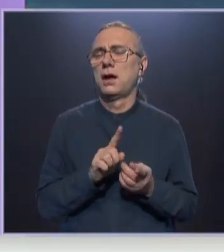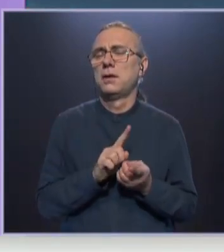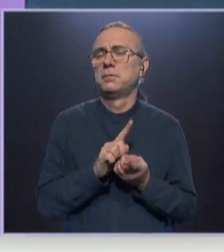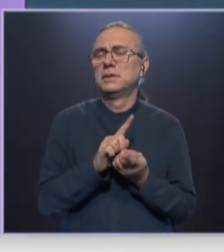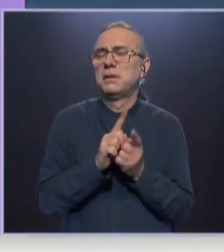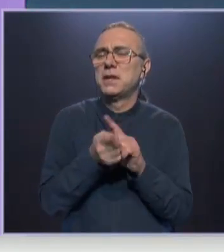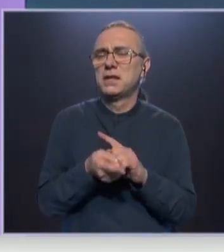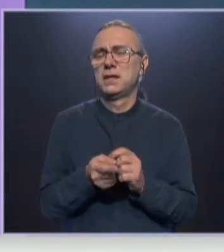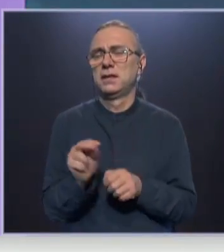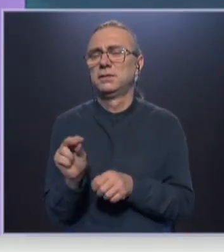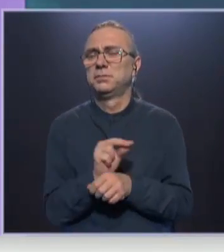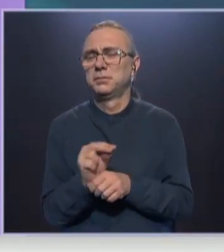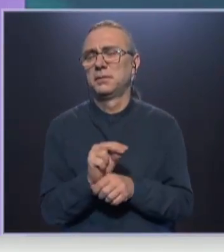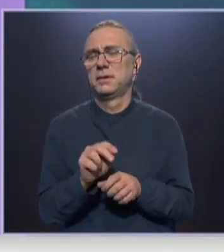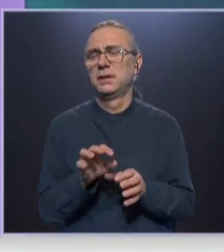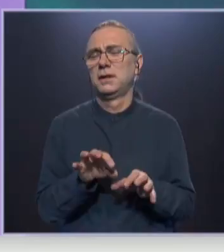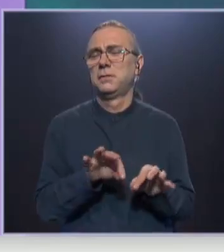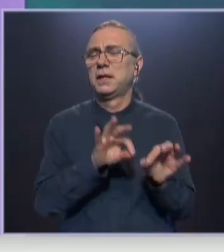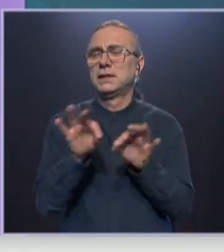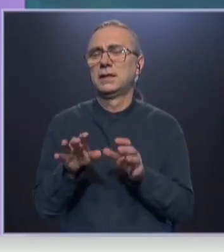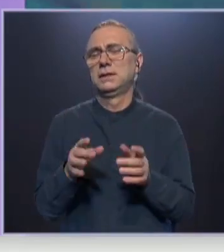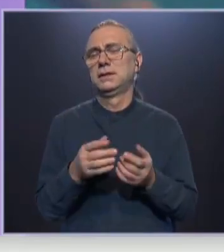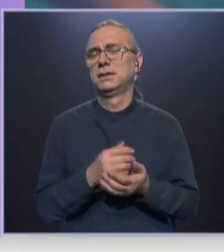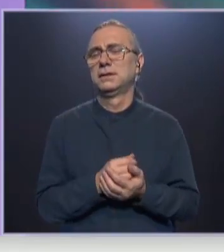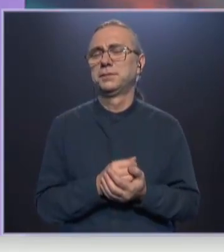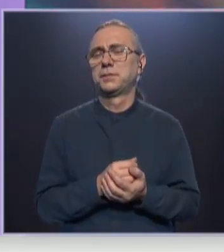так трудно поэтому конечно крест не мало взяли на себя